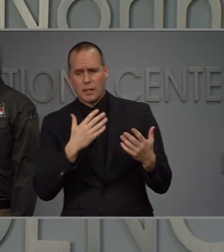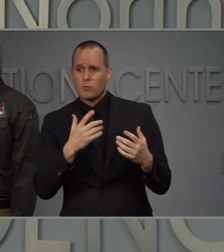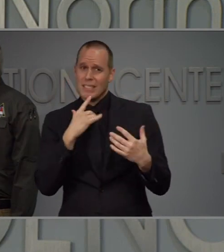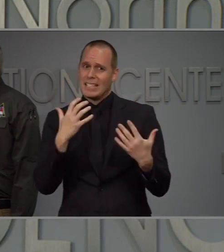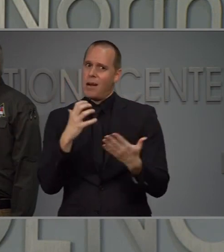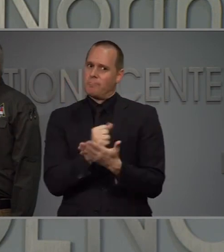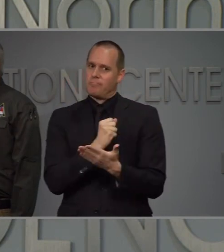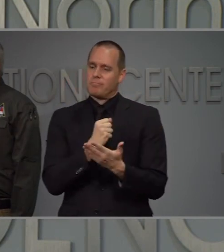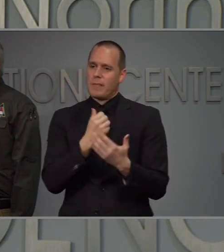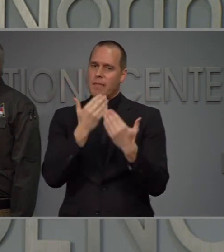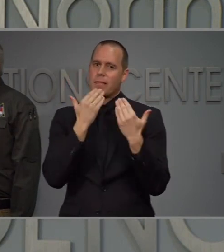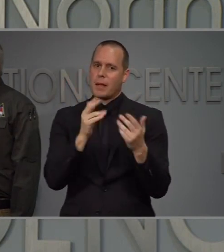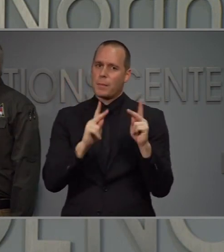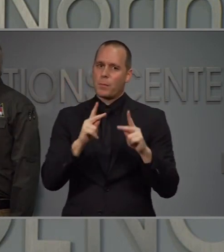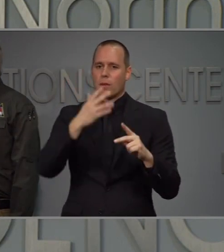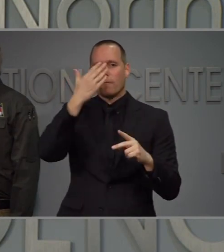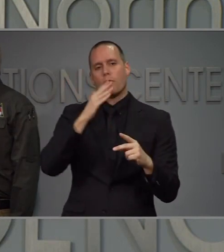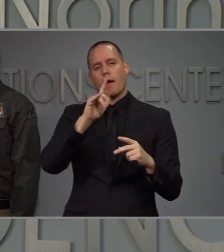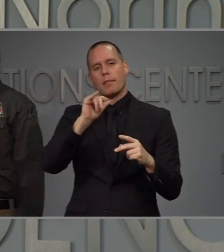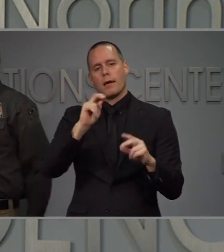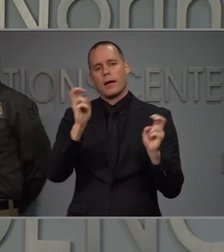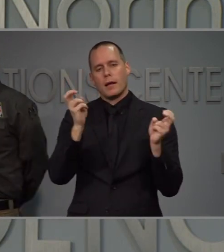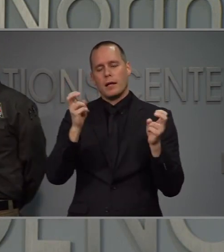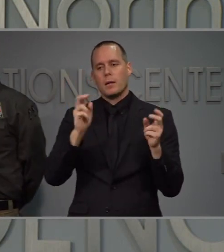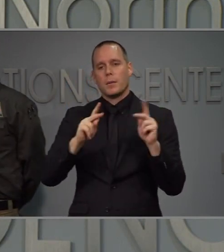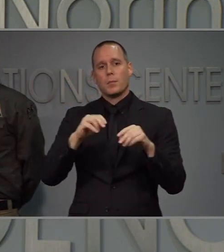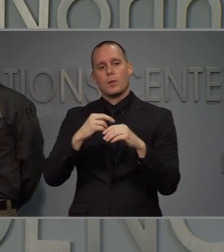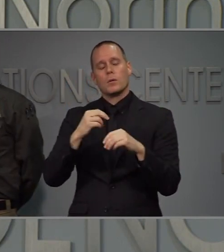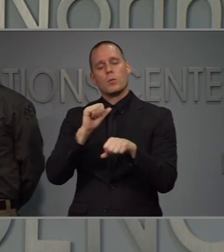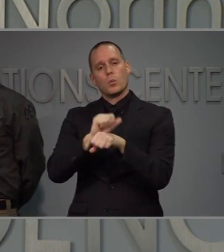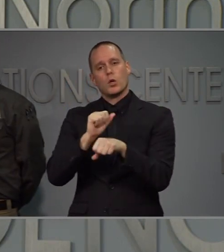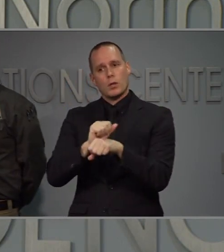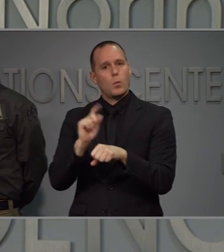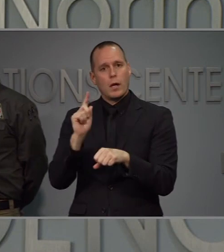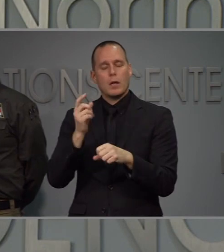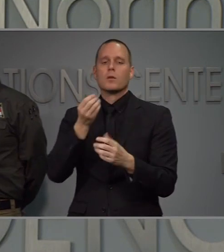Y este es un momento para agradecerle a las personas que trabajan.